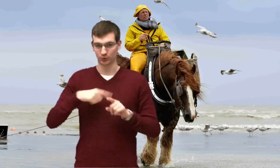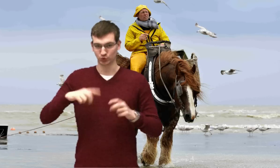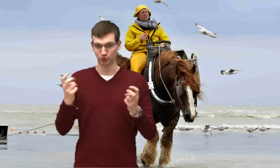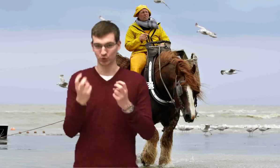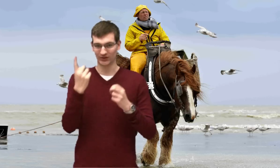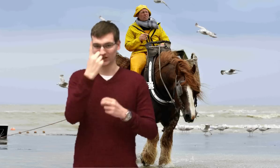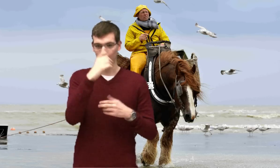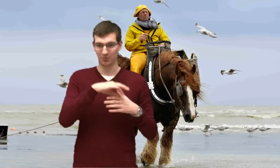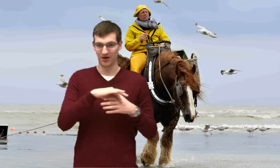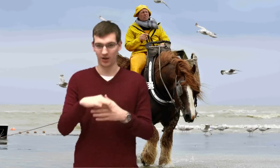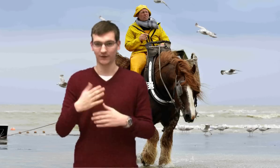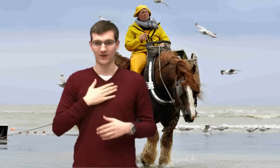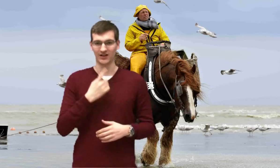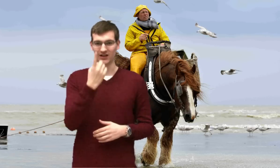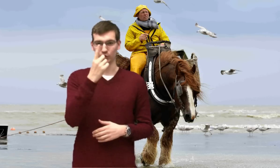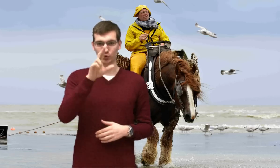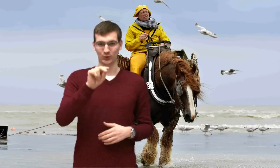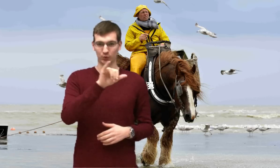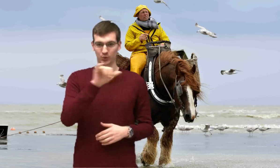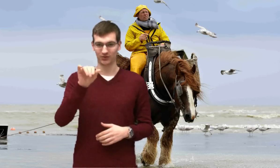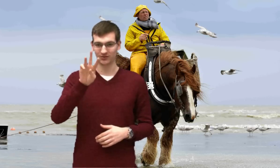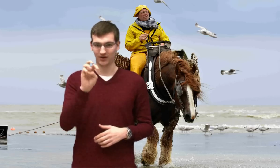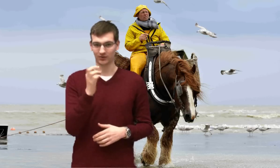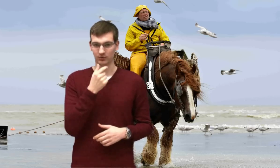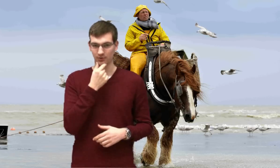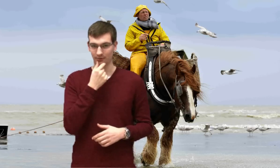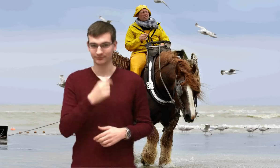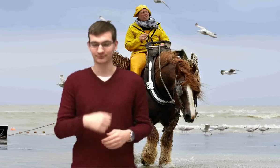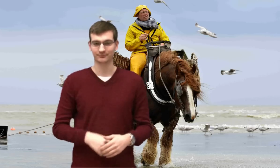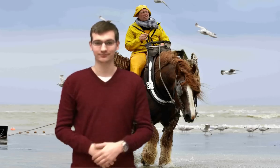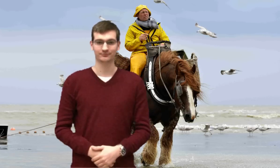Ook zoeken we 1 Vlaamse begeleider van 21 tot en met 30 jaar oud.